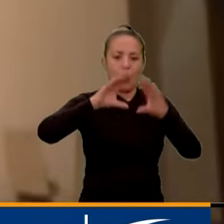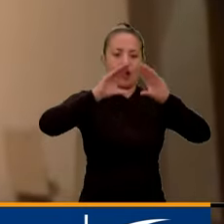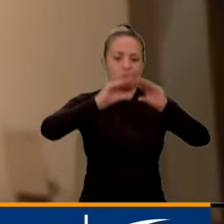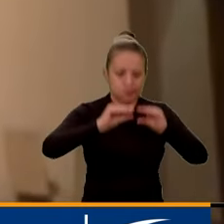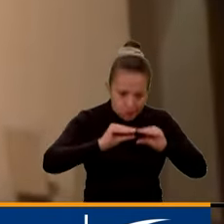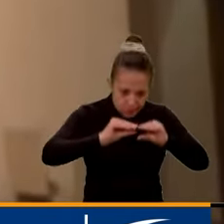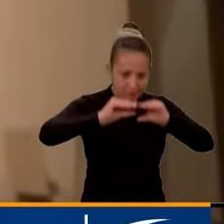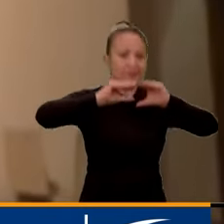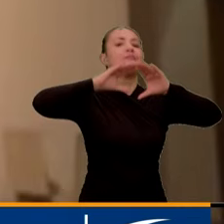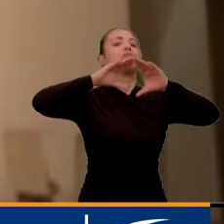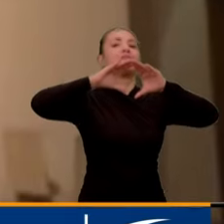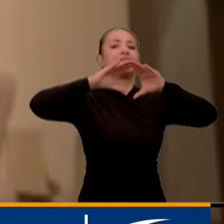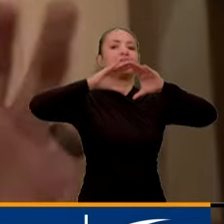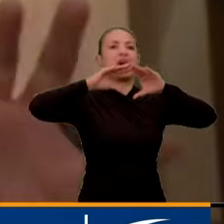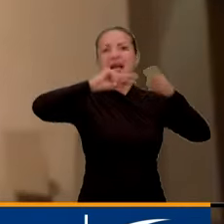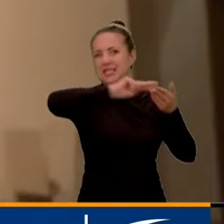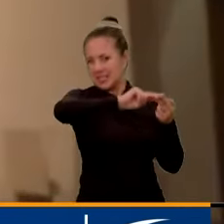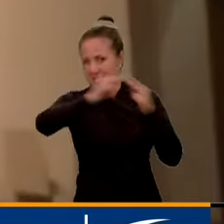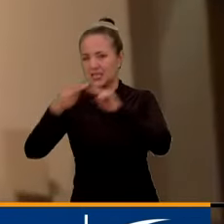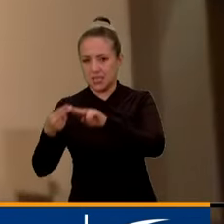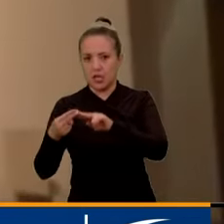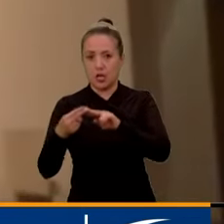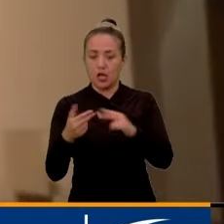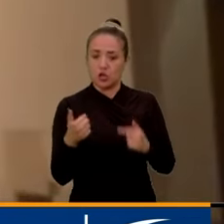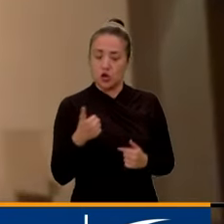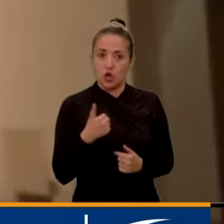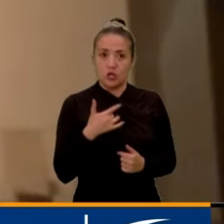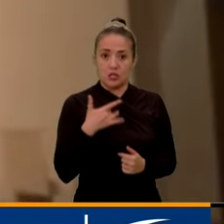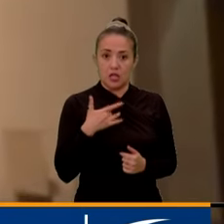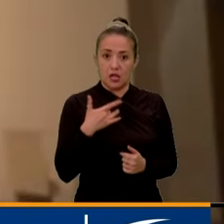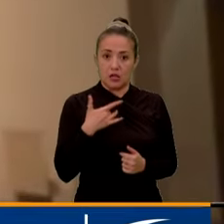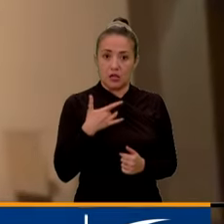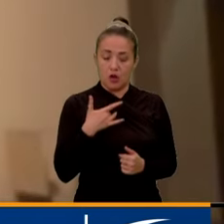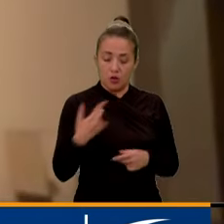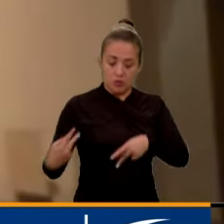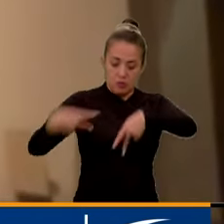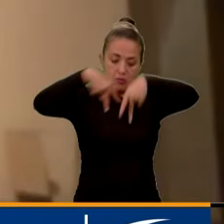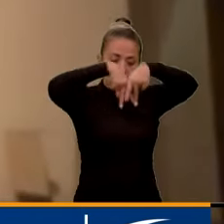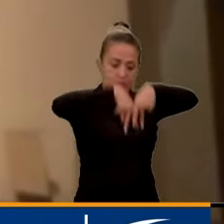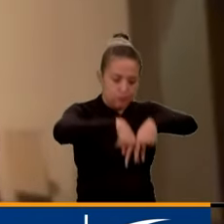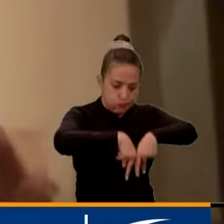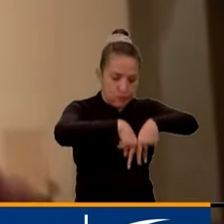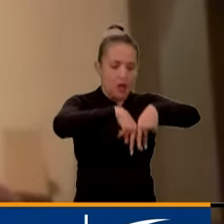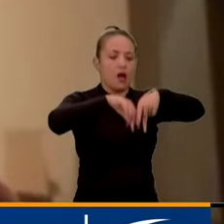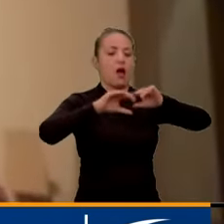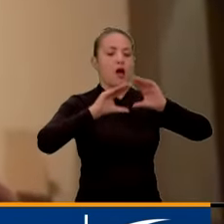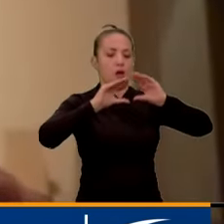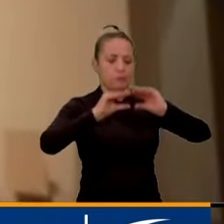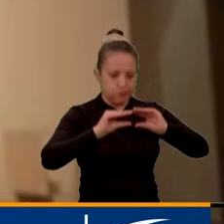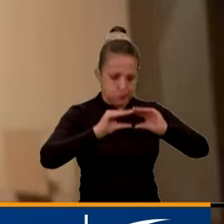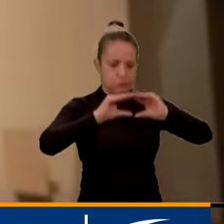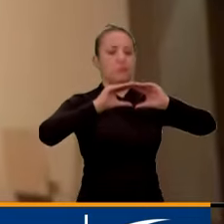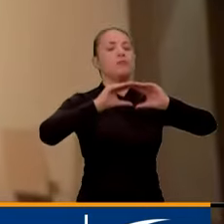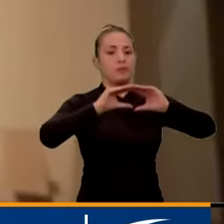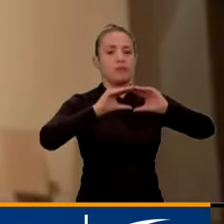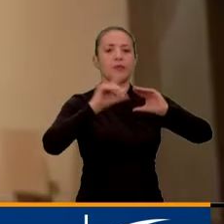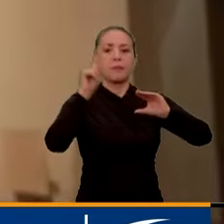moto, está hecho justamente para